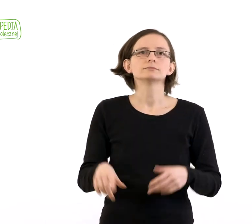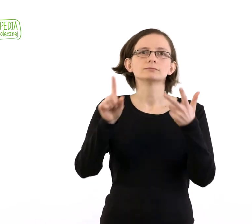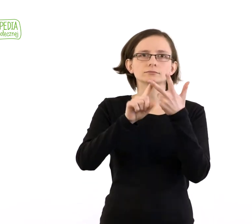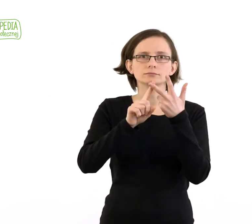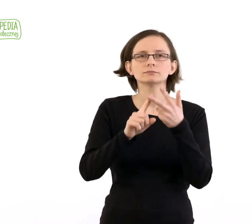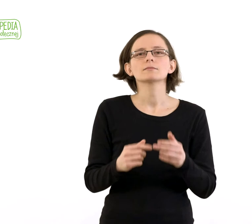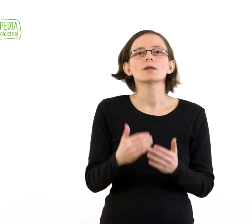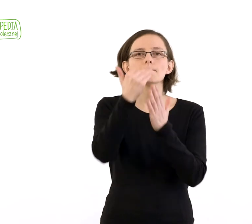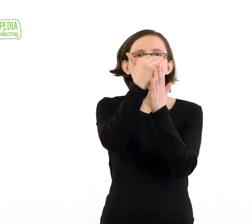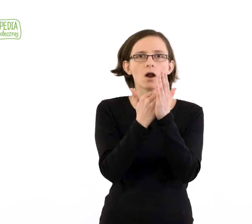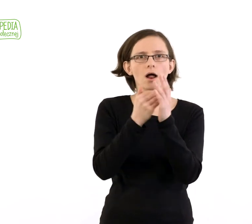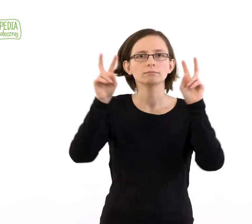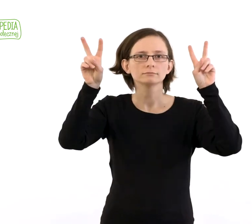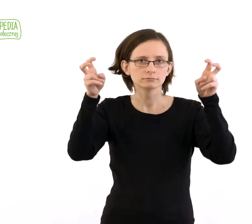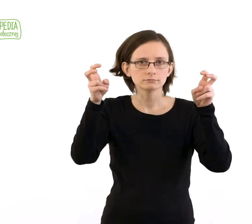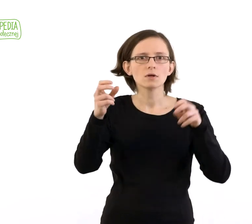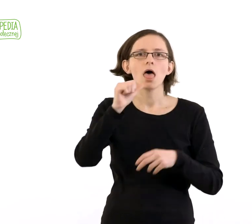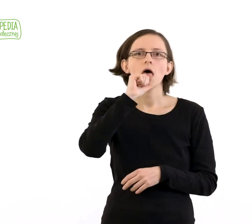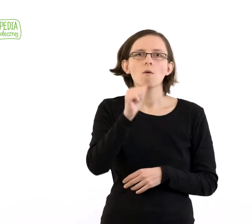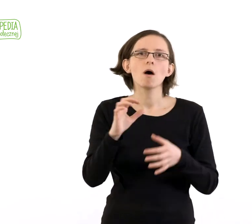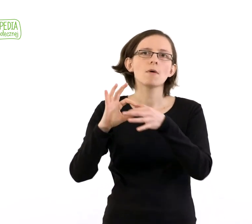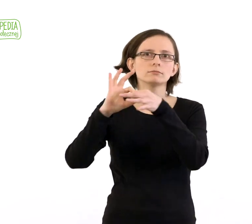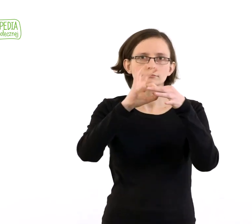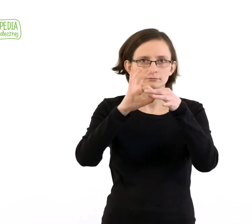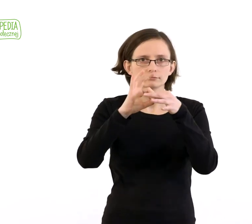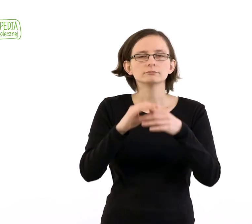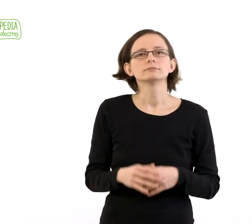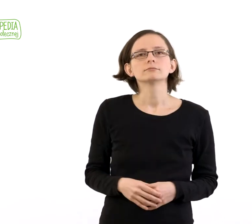3. Program „Łącząc Europę”